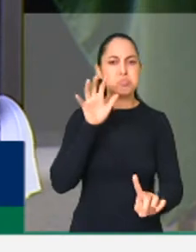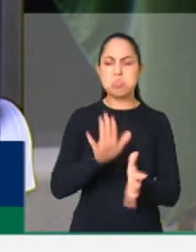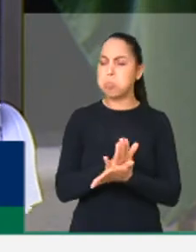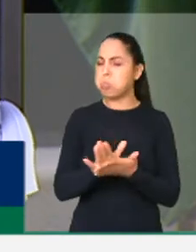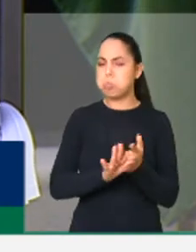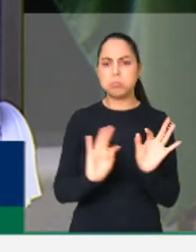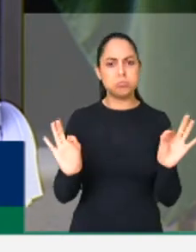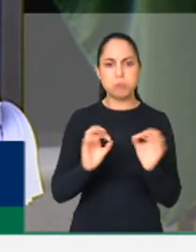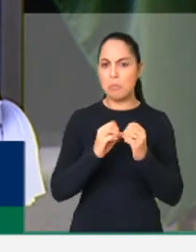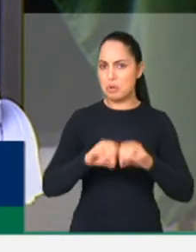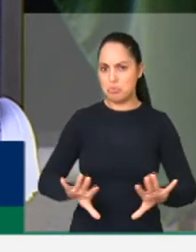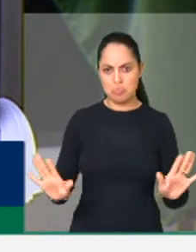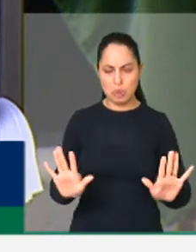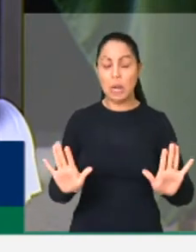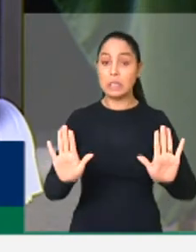UNIÃO. DA ADEQUAÇÃO FINANCEIRA E ORÇAMENTÁRIA